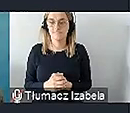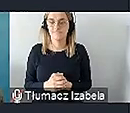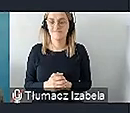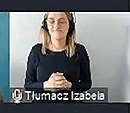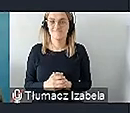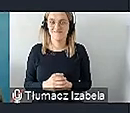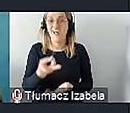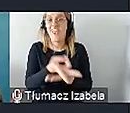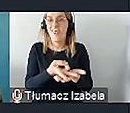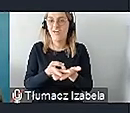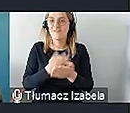"Leżak, trawa". Super.